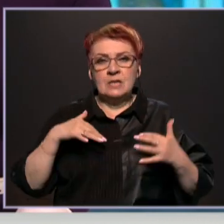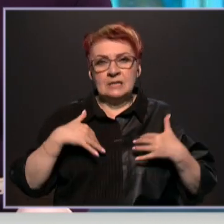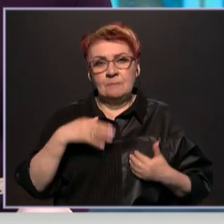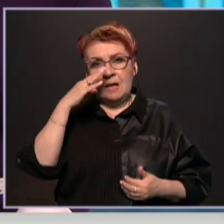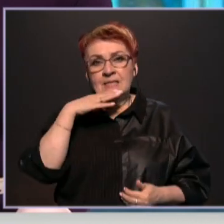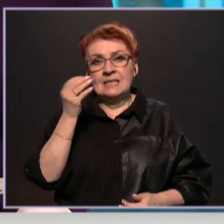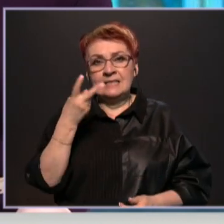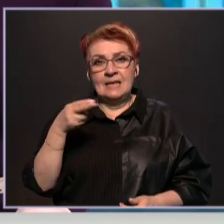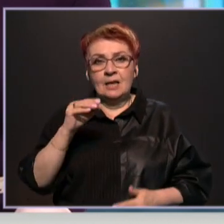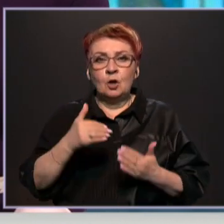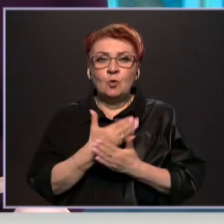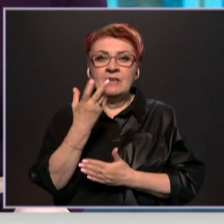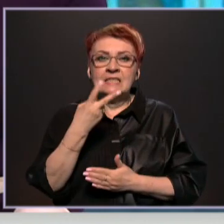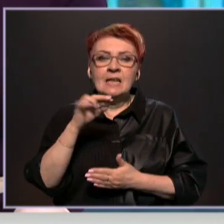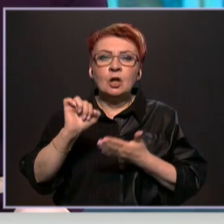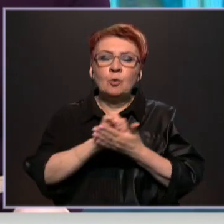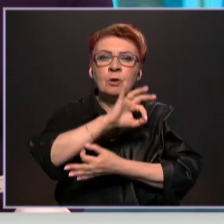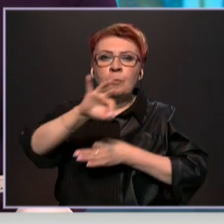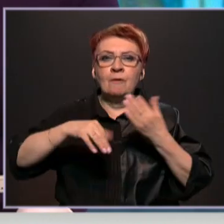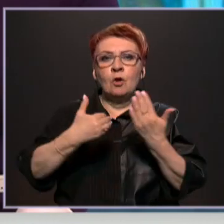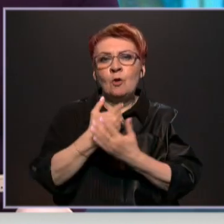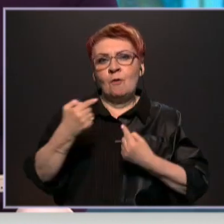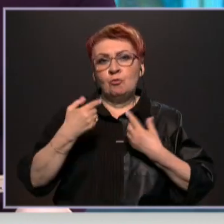соседи новая серия документального проекта новомученик дня далее